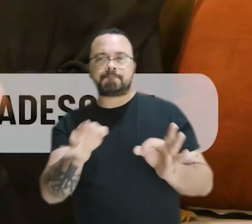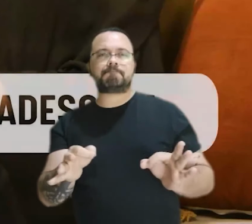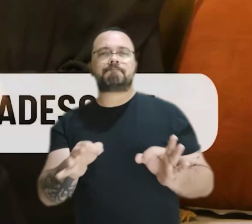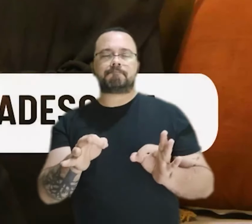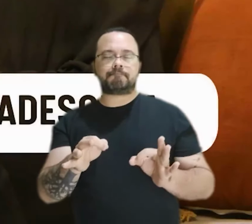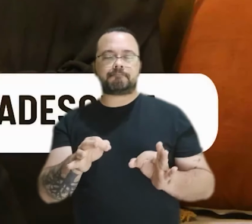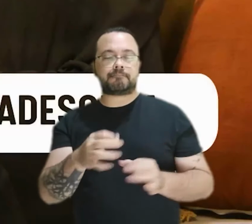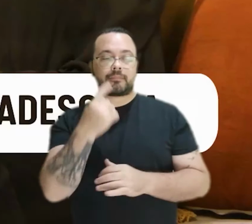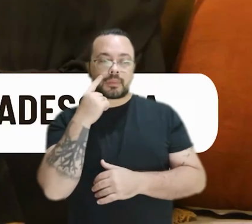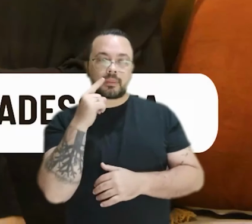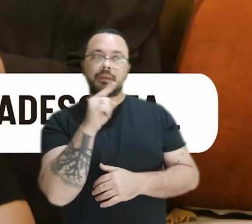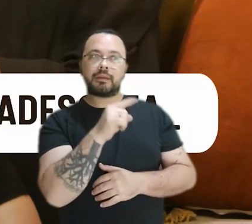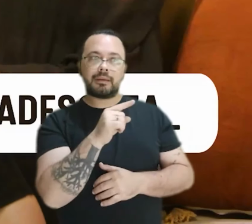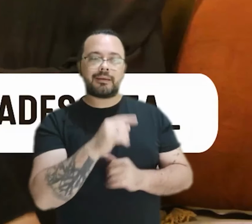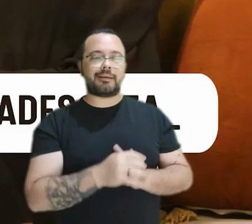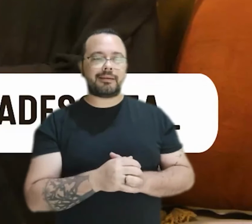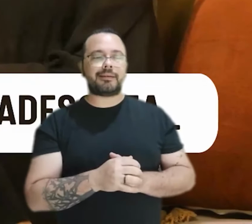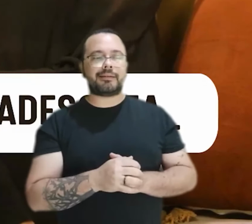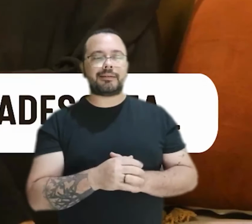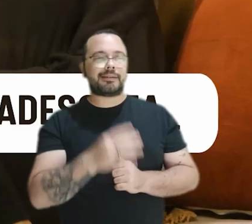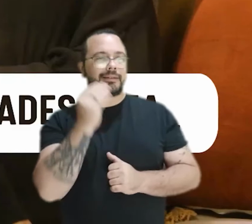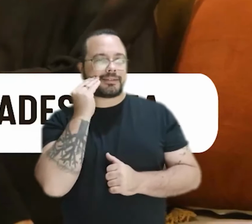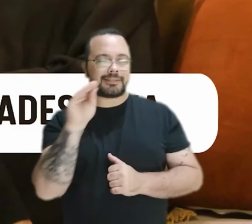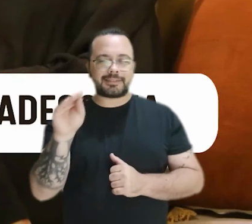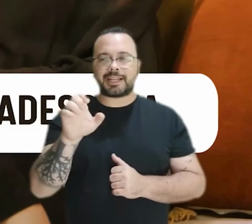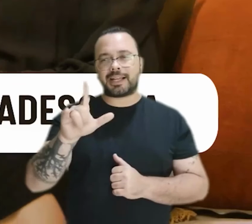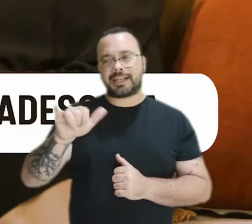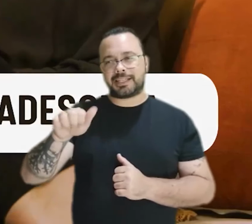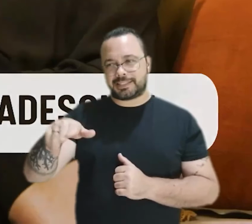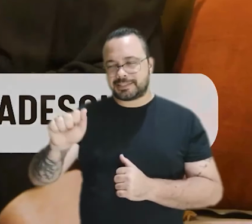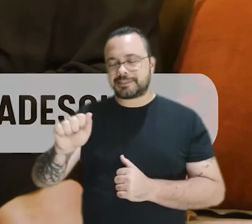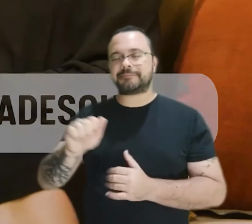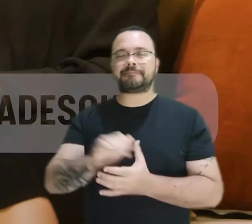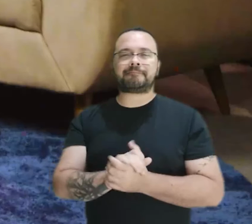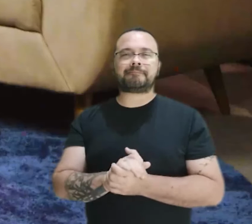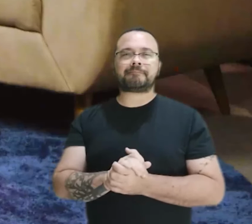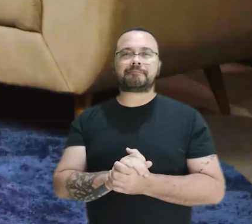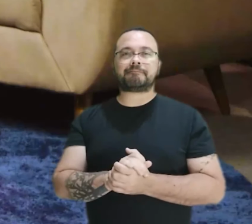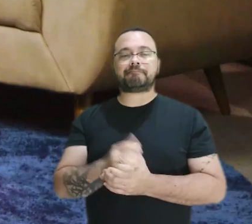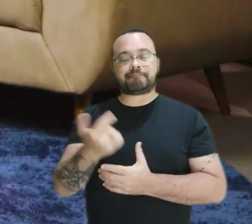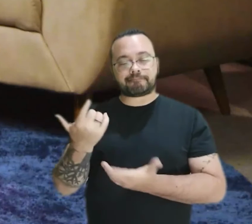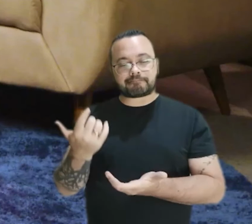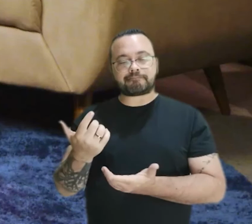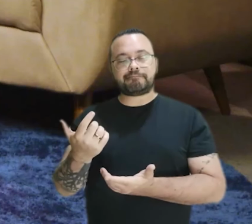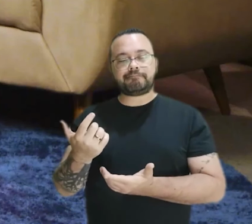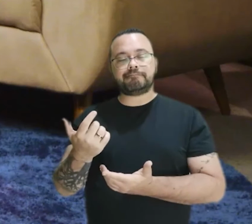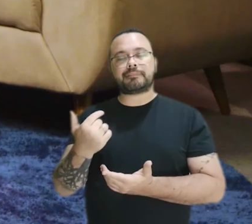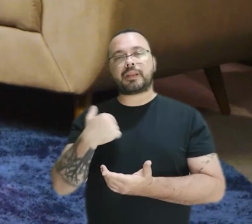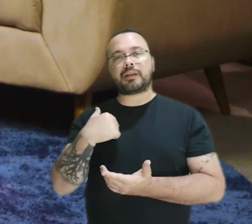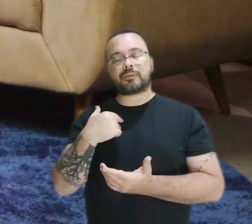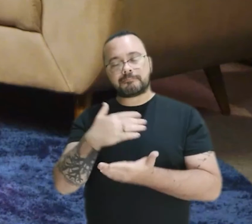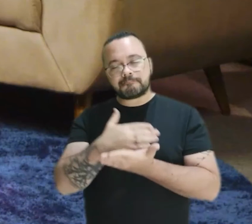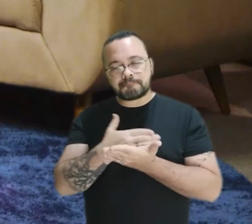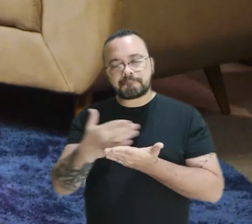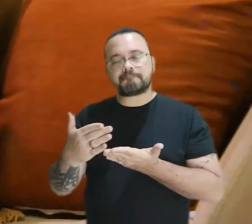Olha o erotismo aí, minha gente! Um beijo pra Eliane. Mas, enfim, acho que eu tô tateando agora, sabe?